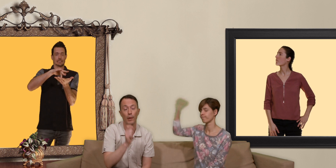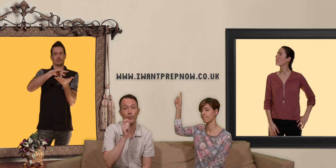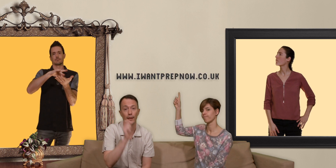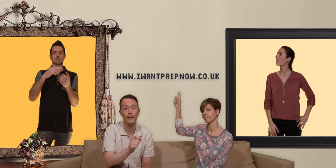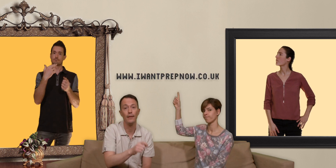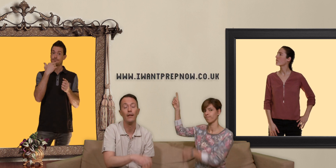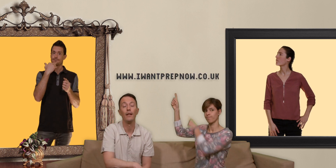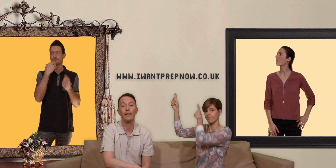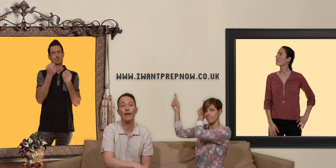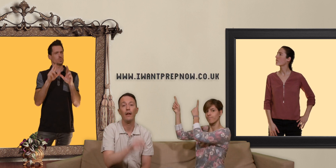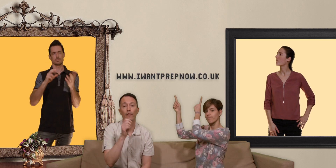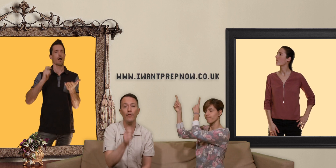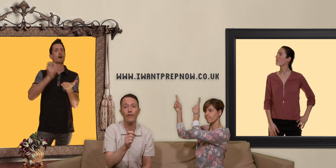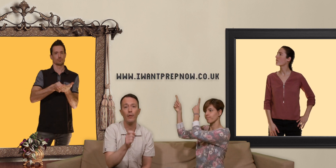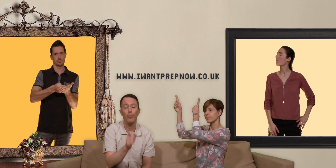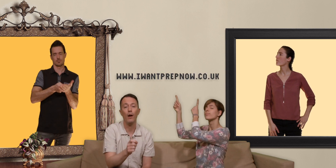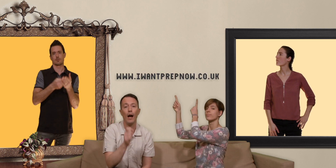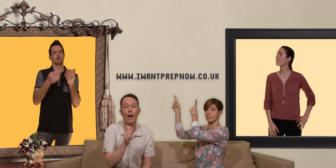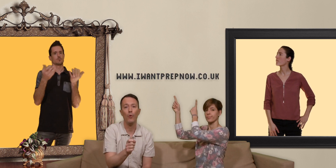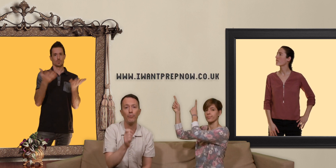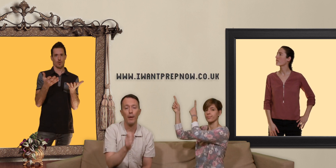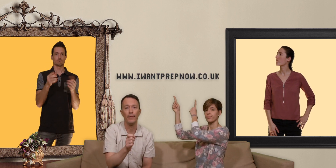PrEP de qualité c'est www.iwantprepnow.co.uk